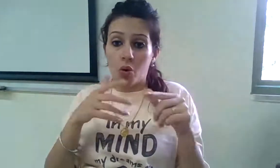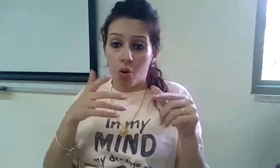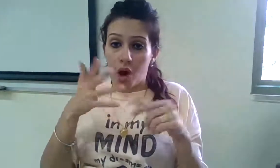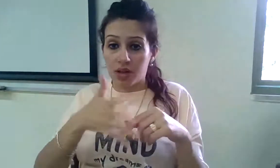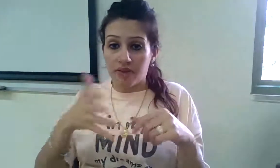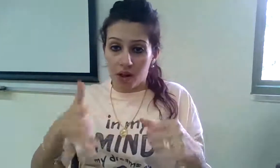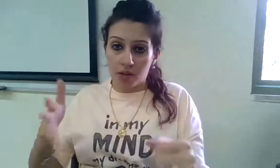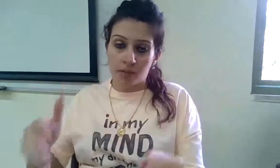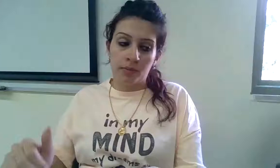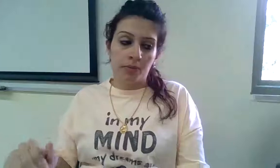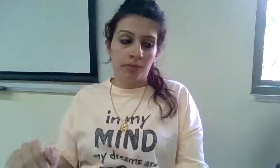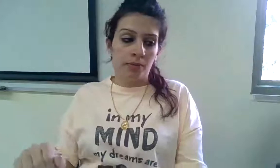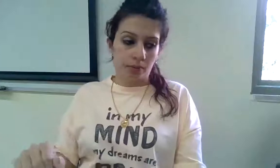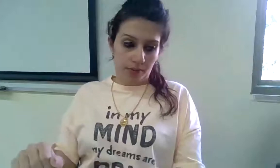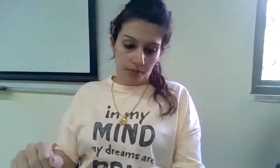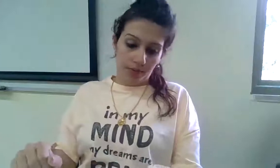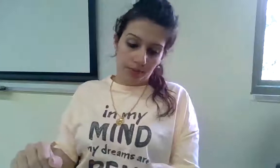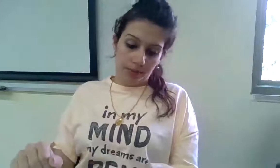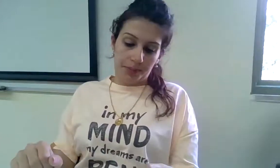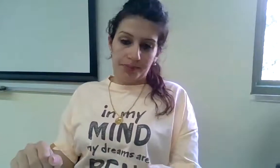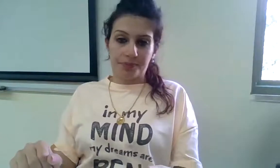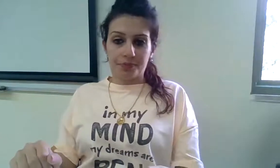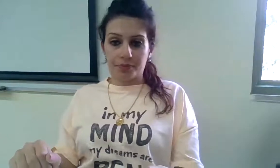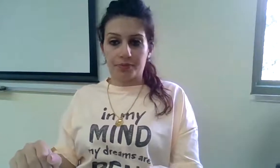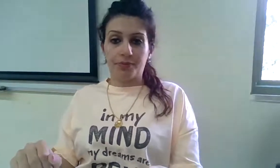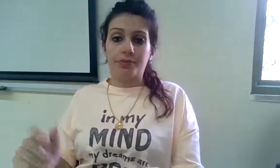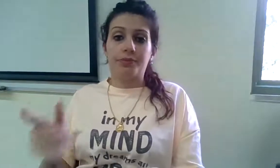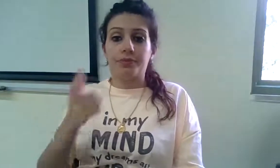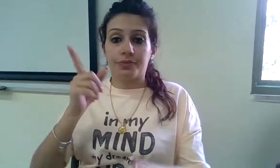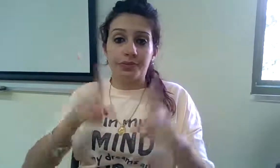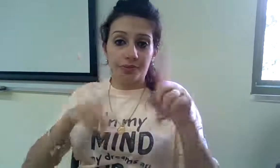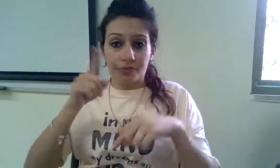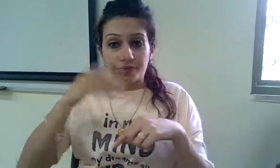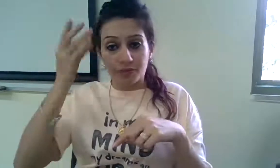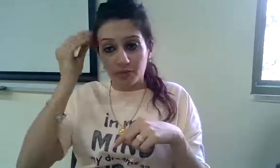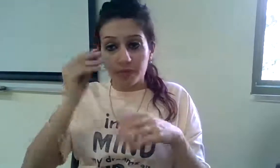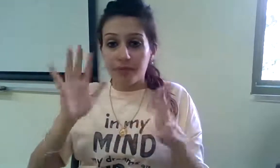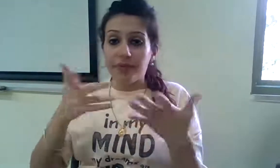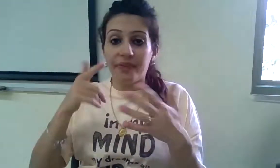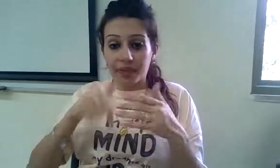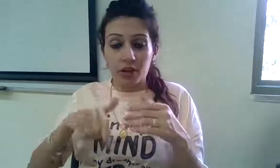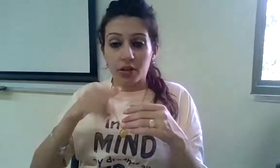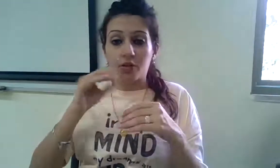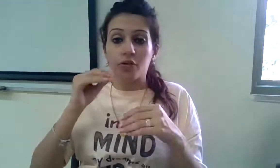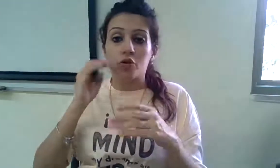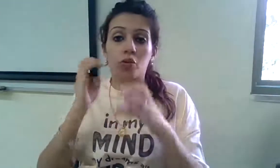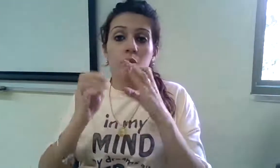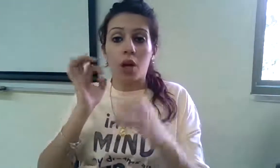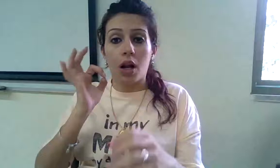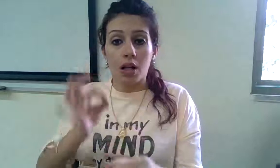وهكذا ستكون علاقة الأهالي بالمعلمين بمثابة الشراكة